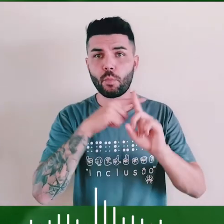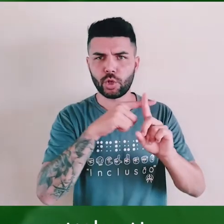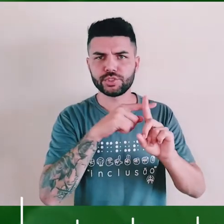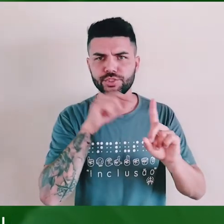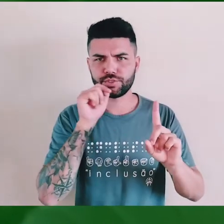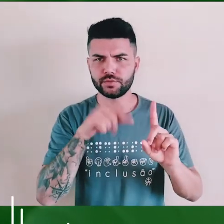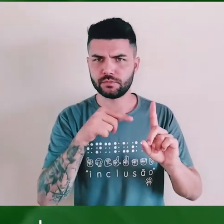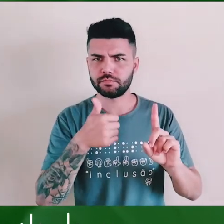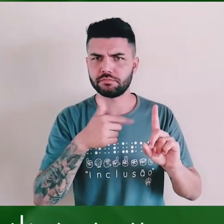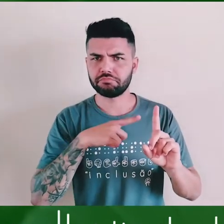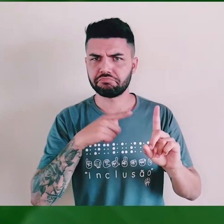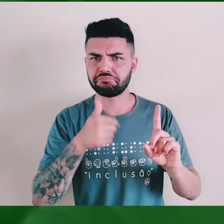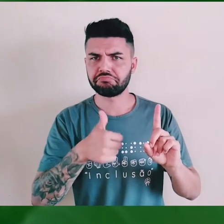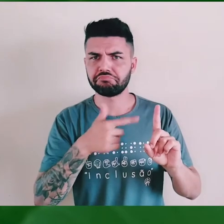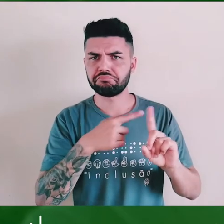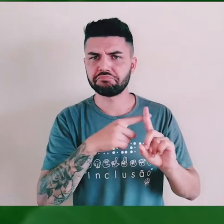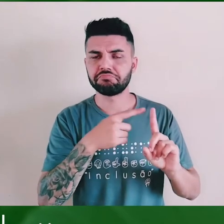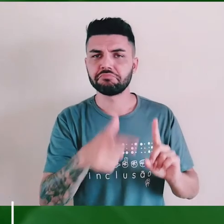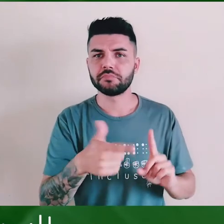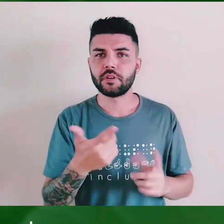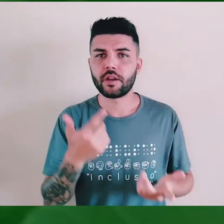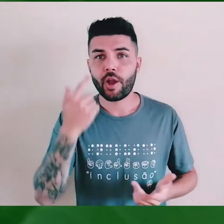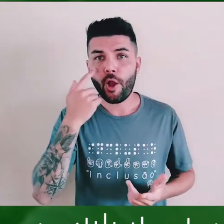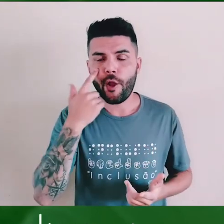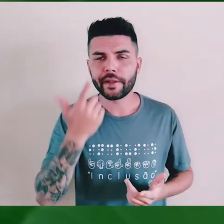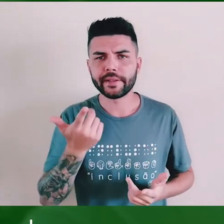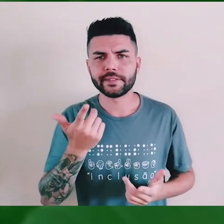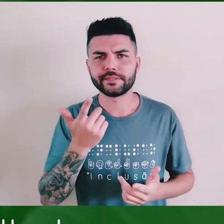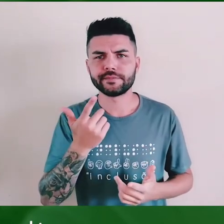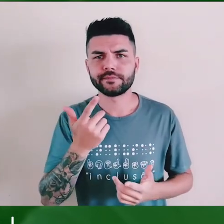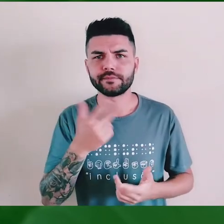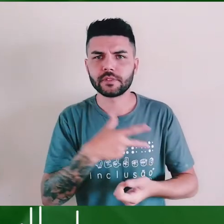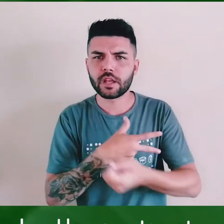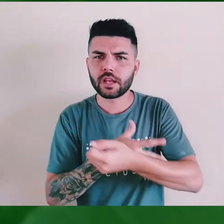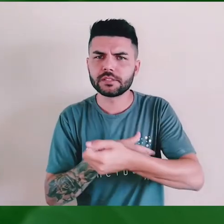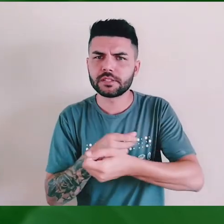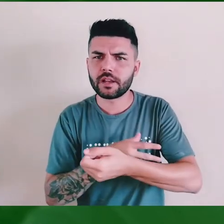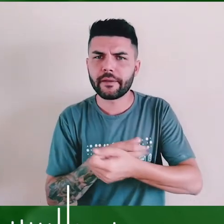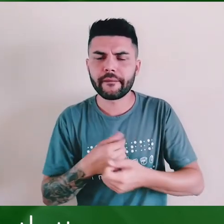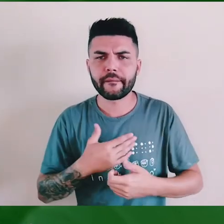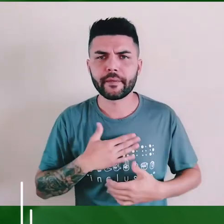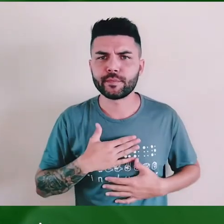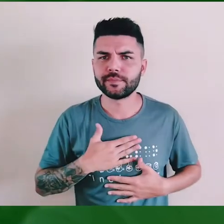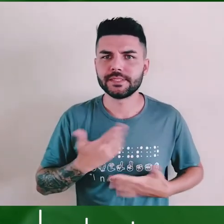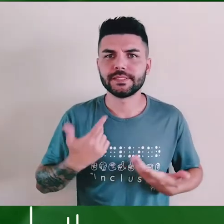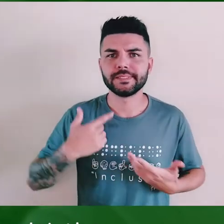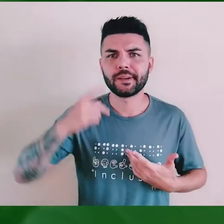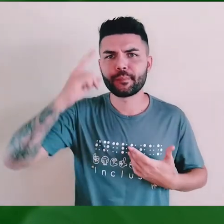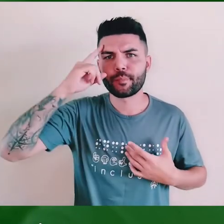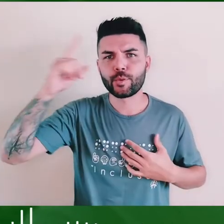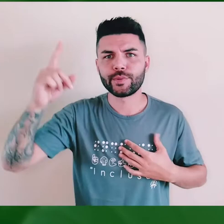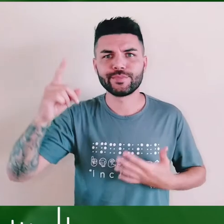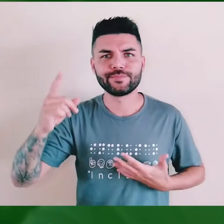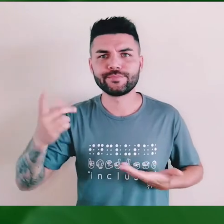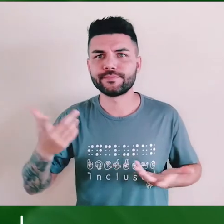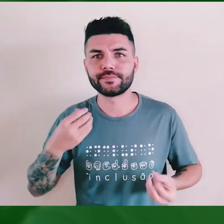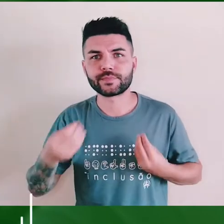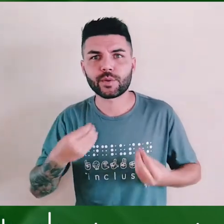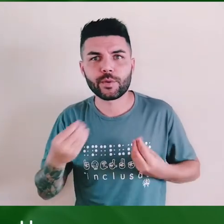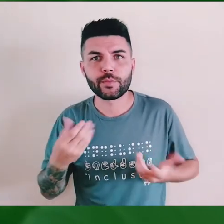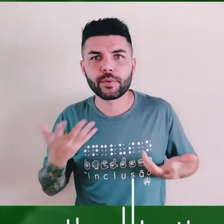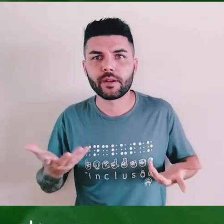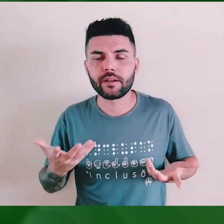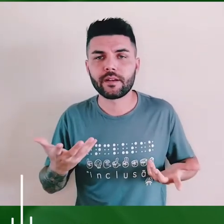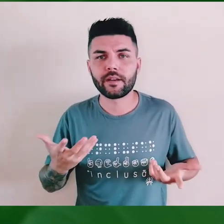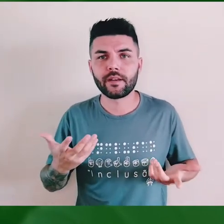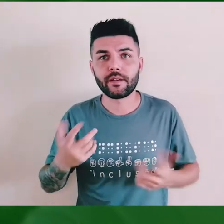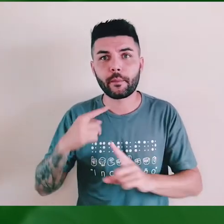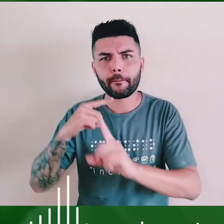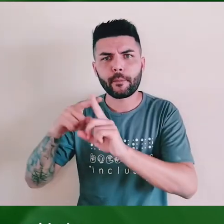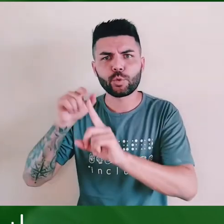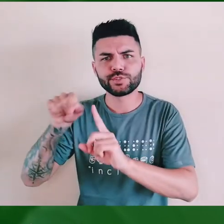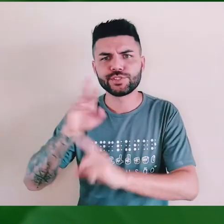quando dá positivo você pensa, meu Deus do céu... você passa a ter todos os outros